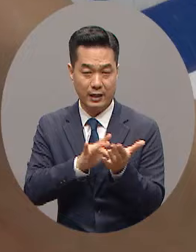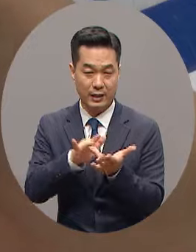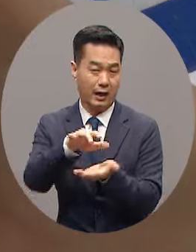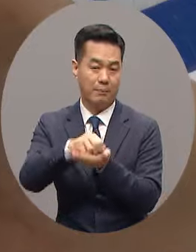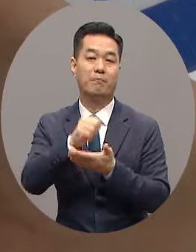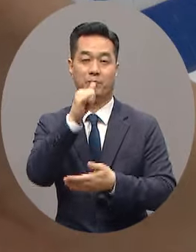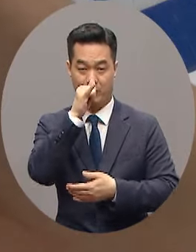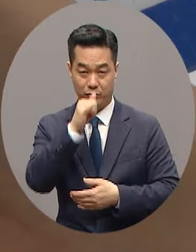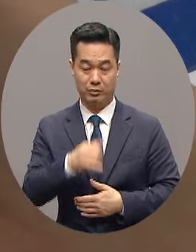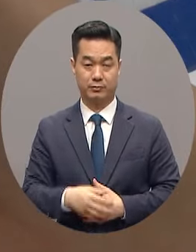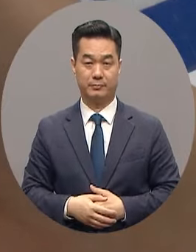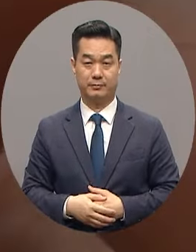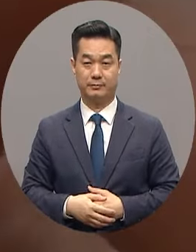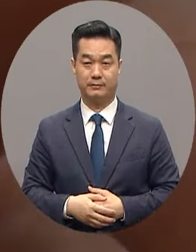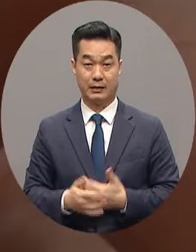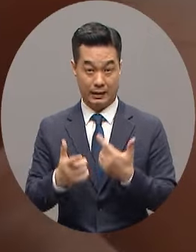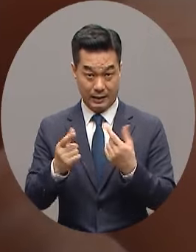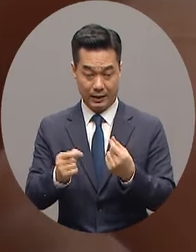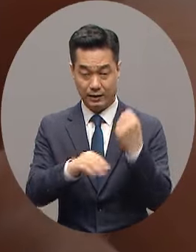진단, 처방을 받을 수 있습니다.